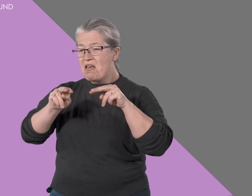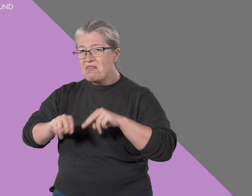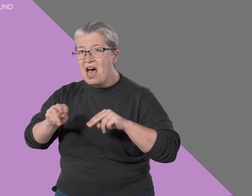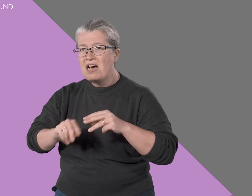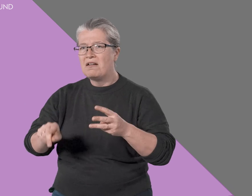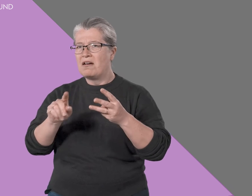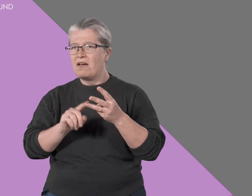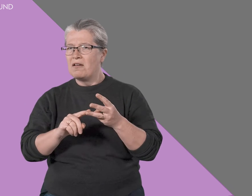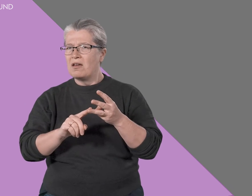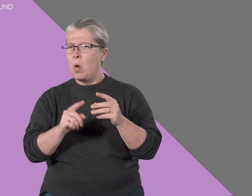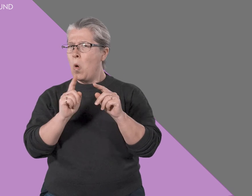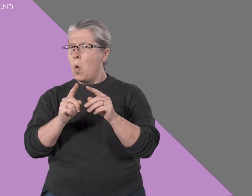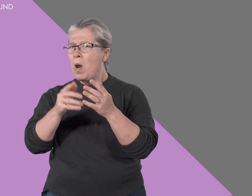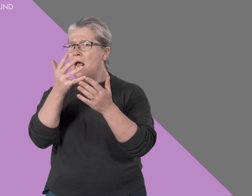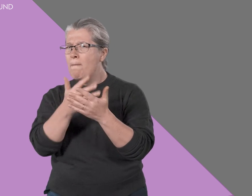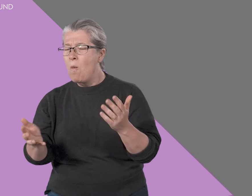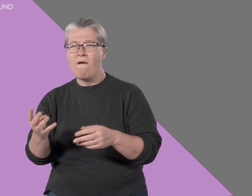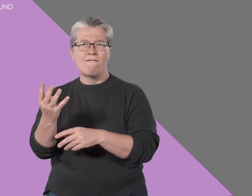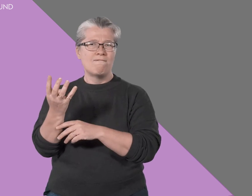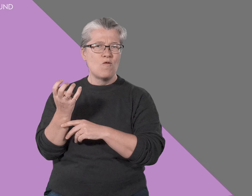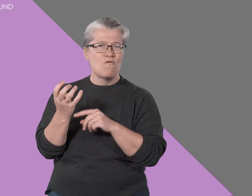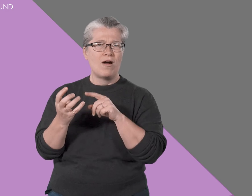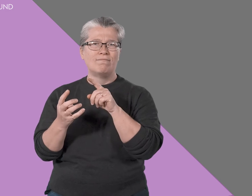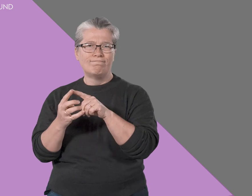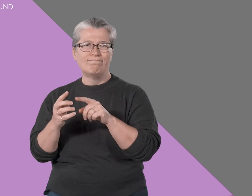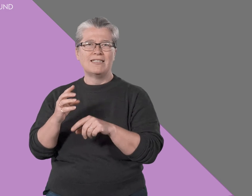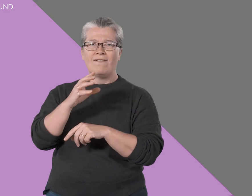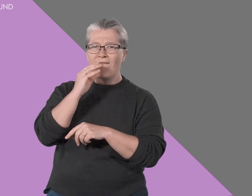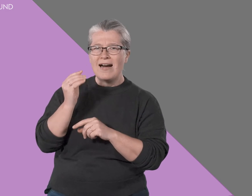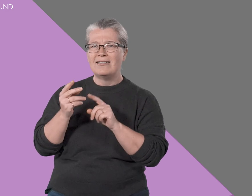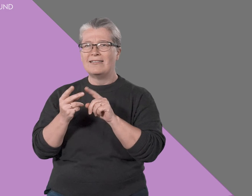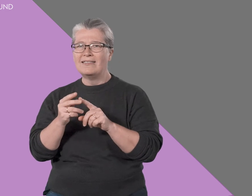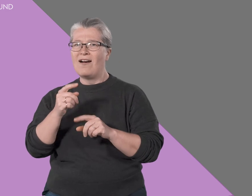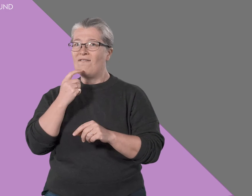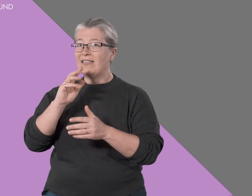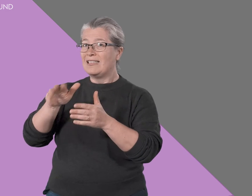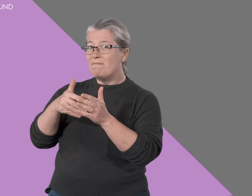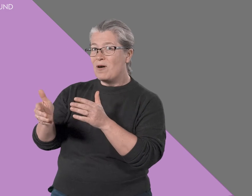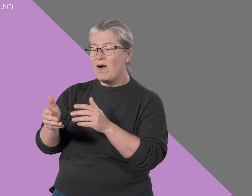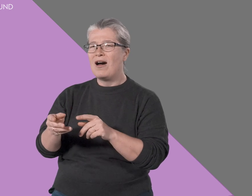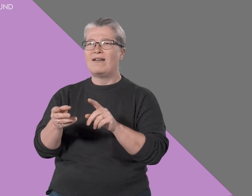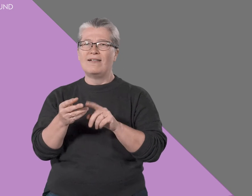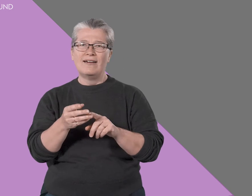dans och fyra olika språk, finlandssvenskt och finskt teckenspråk, -